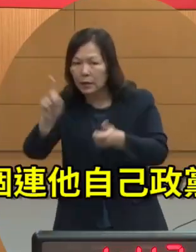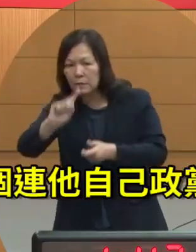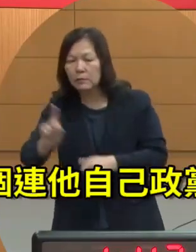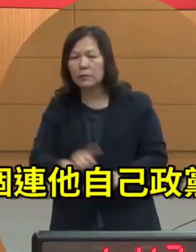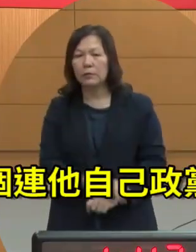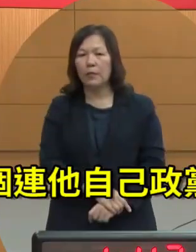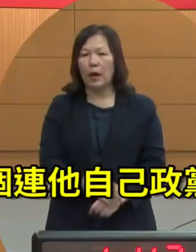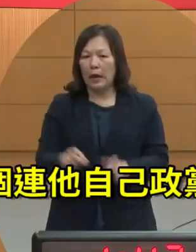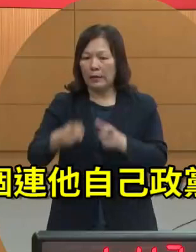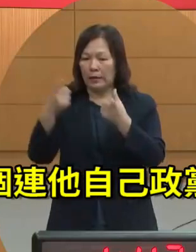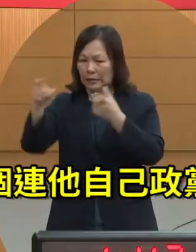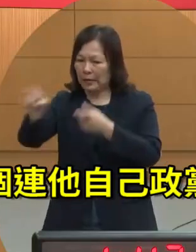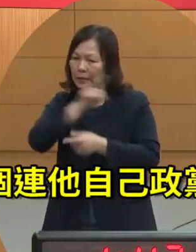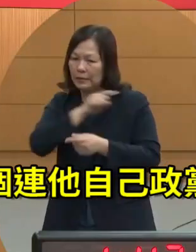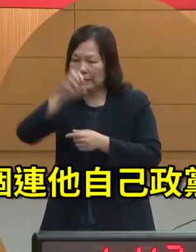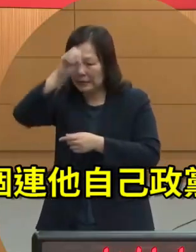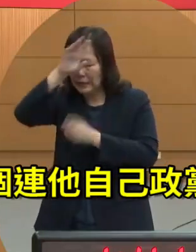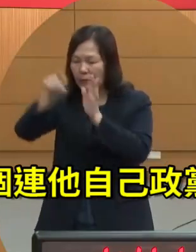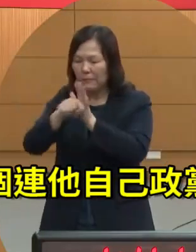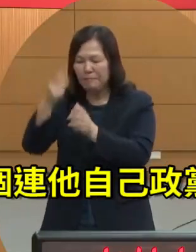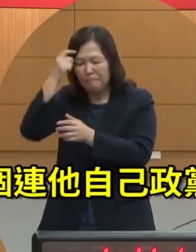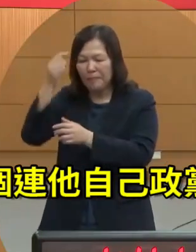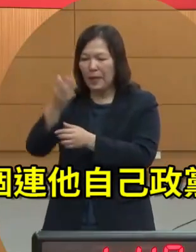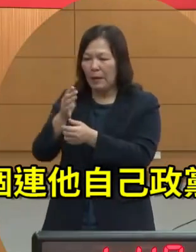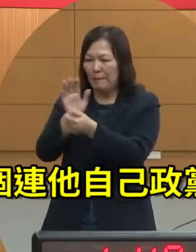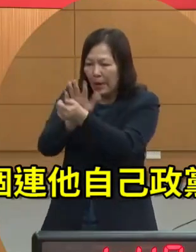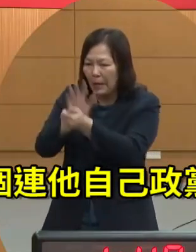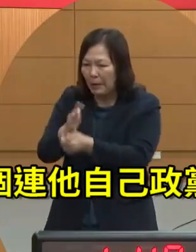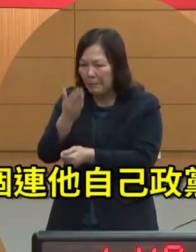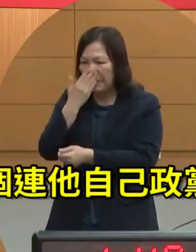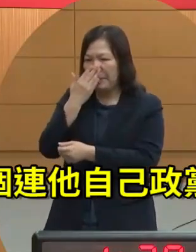一個連他自己政黨都不敢推薦的人 你們要相信他嗎